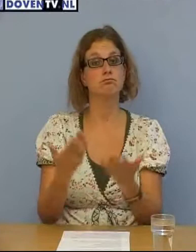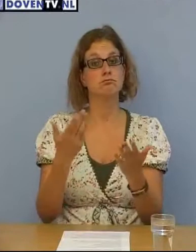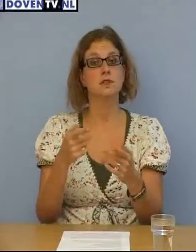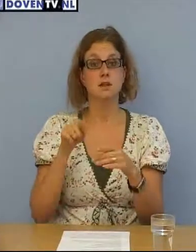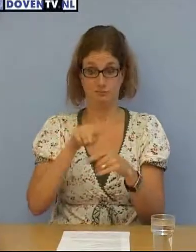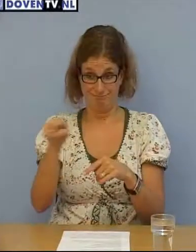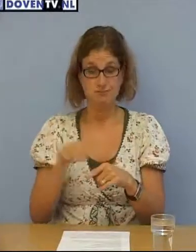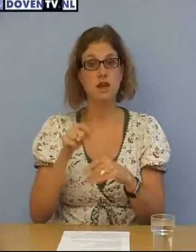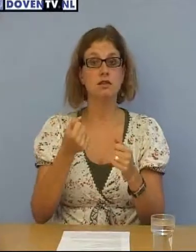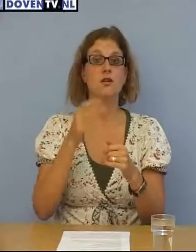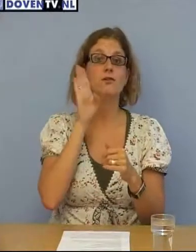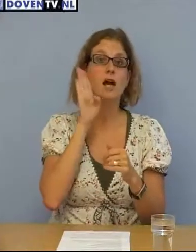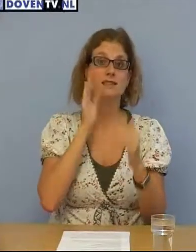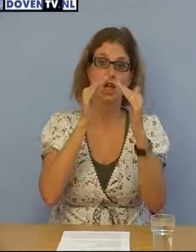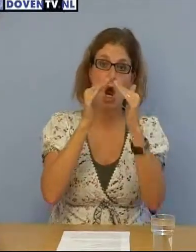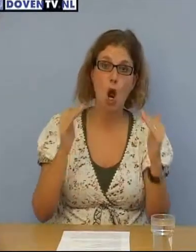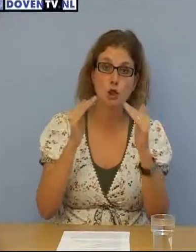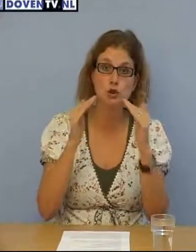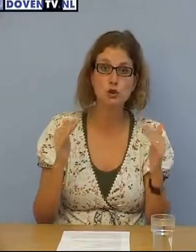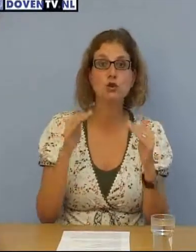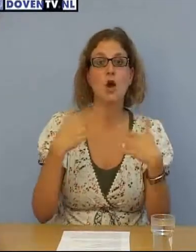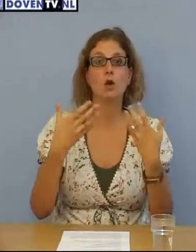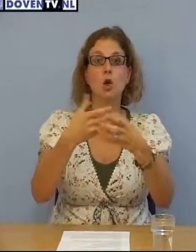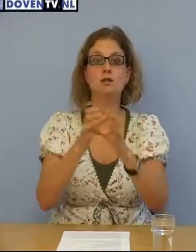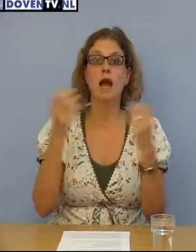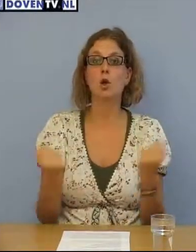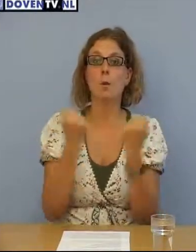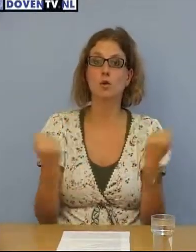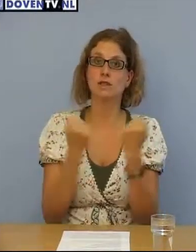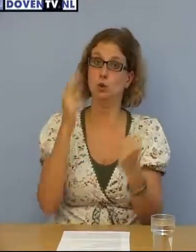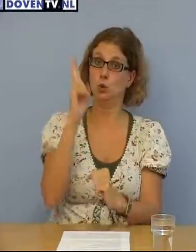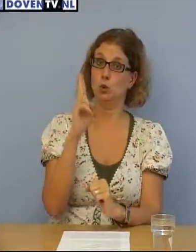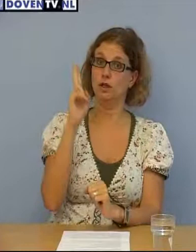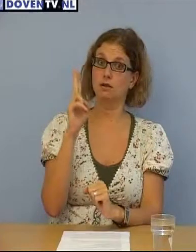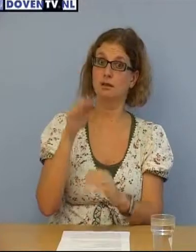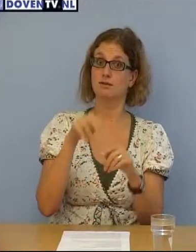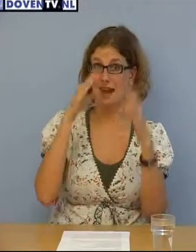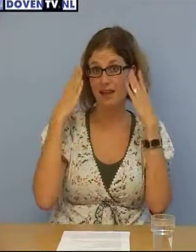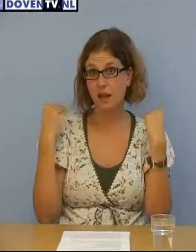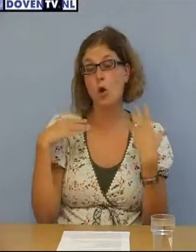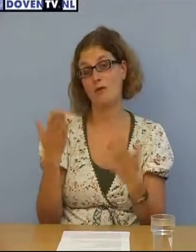Er kunnen vakantiehuisjes en groepsaccommodaties worden gehuurd in Nederland...